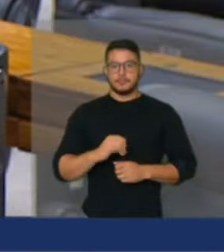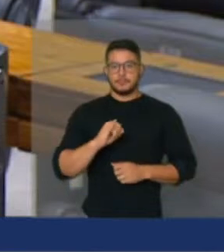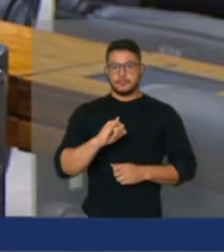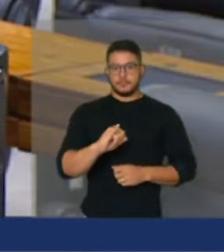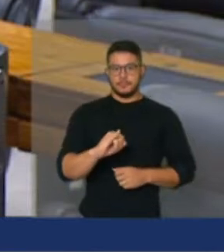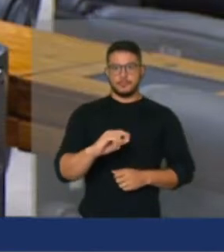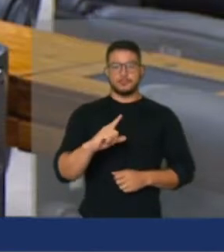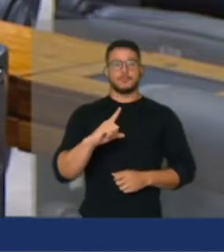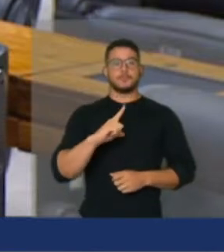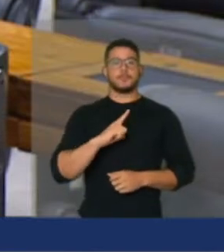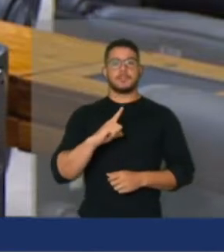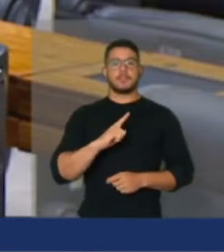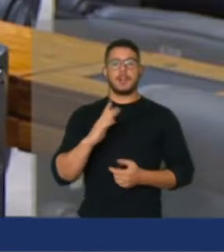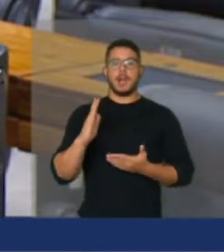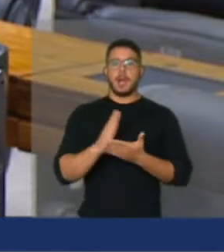NACIONAL PAREM... PREJUDICANDO TODAS ESSAS AÇÕES E O